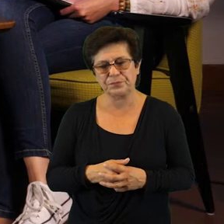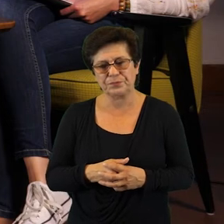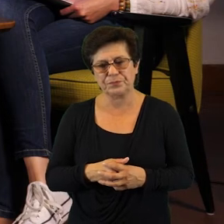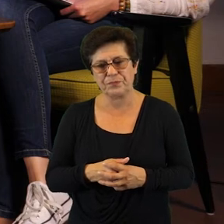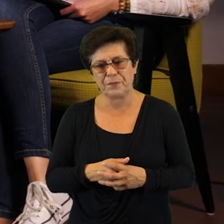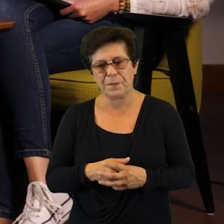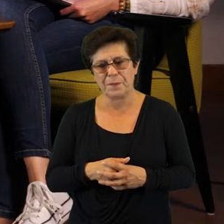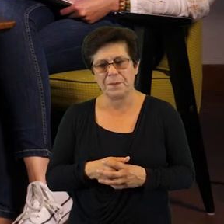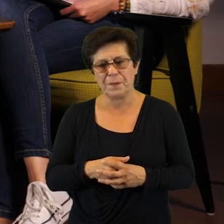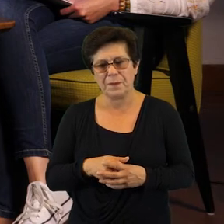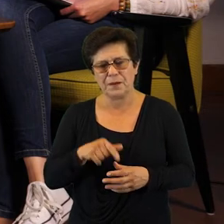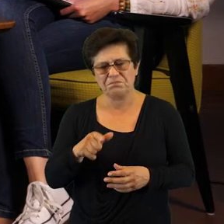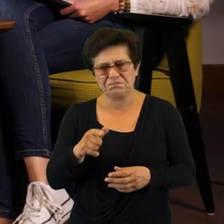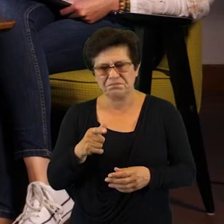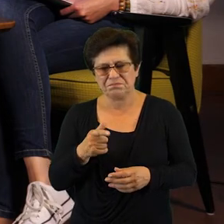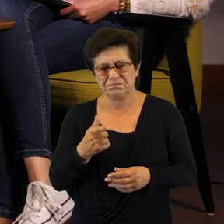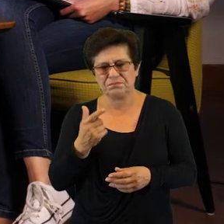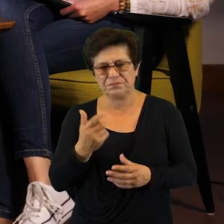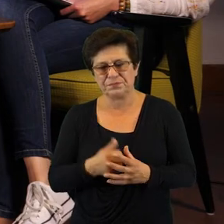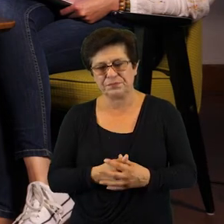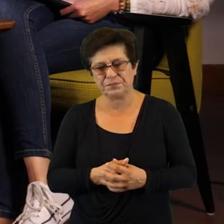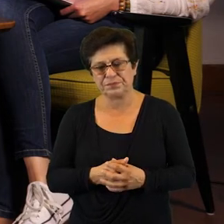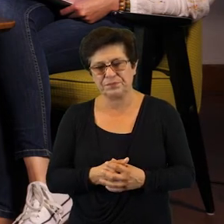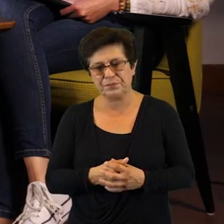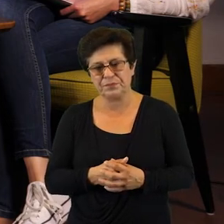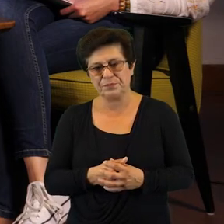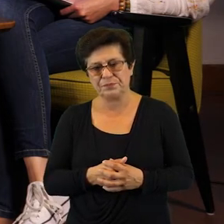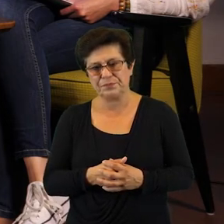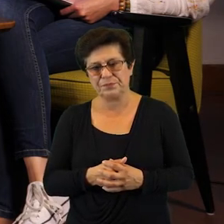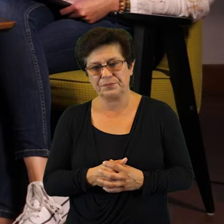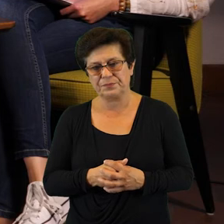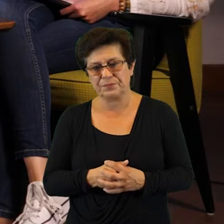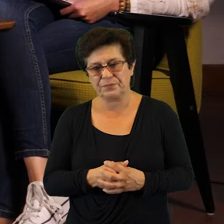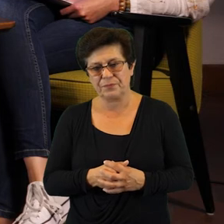I on doszedł do wniosku... A Grydzewski też był pochodzenia żydowskiego. On się zupełnie inaczej nazywał.